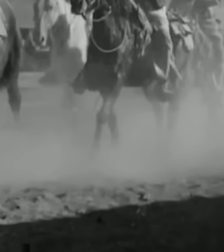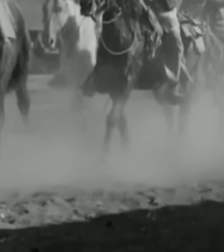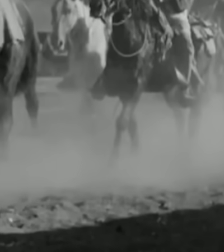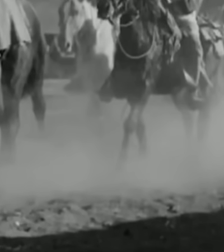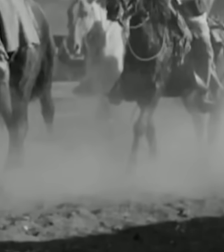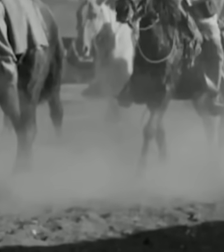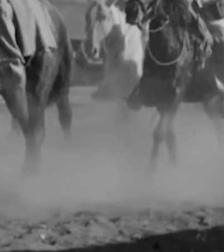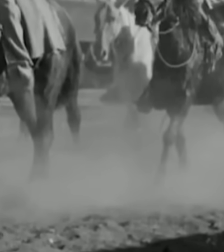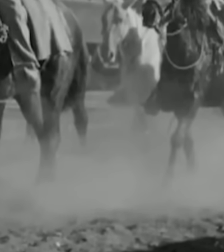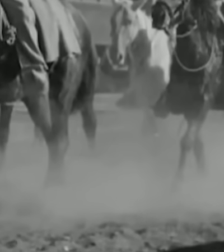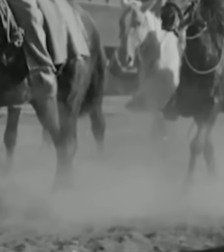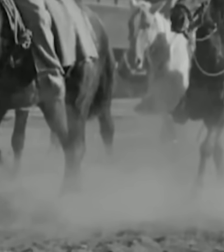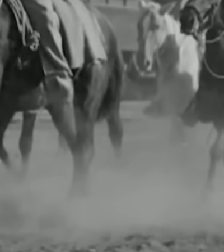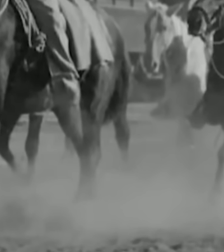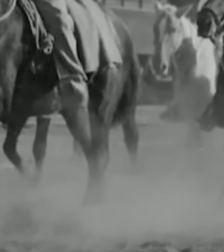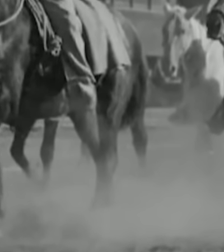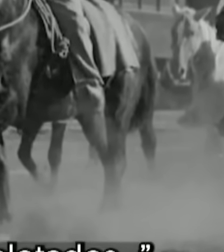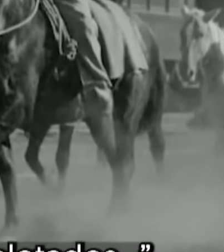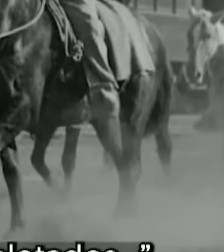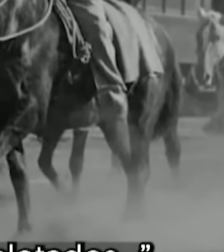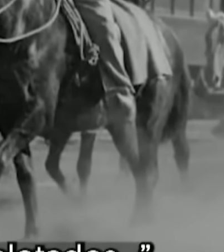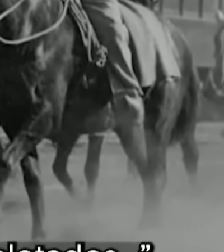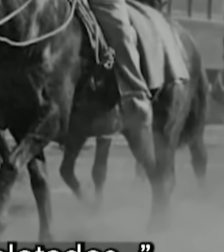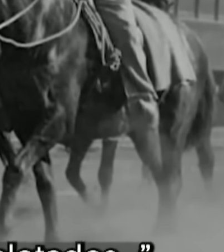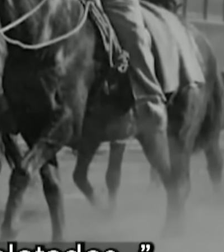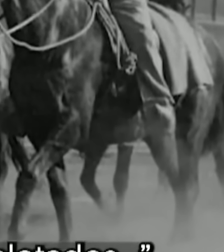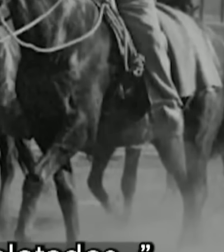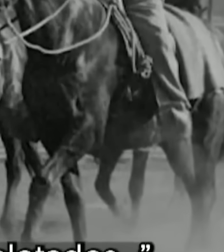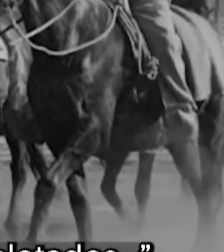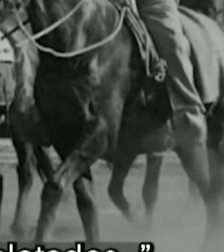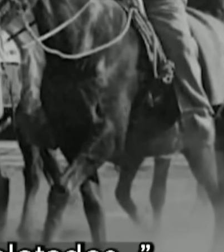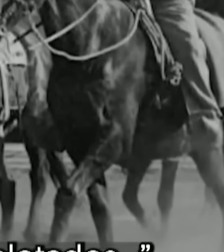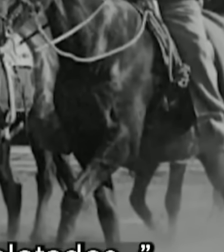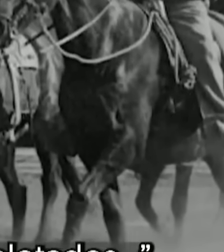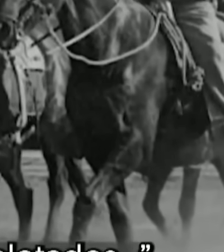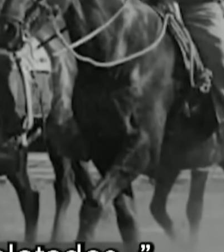fe inquebrantable y con su esfuerzo titánico para luchar por nosotros los pobres los oprimidos los